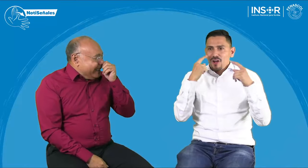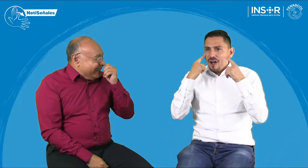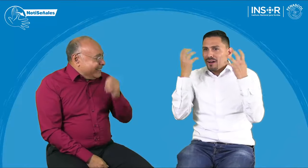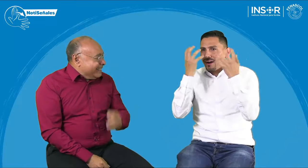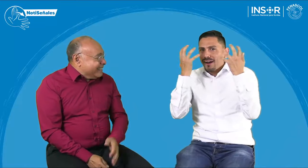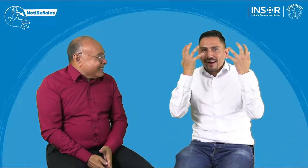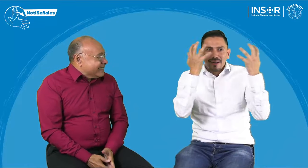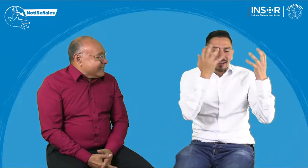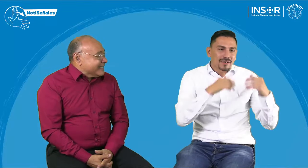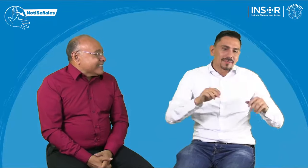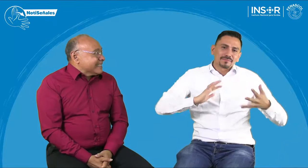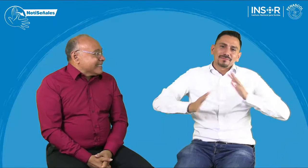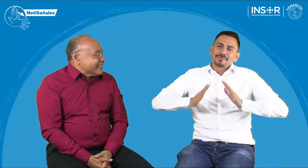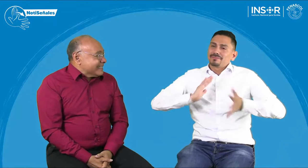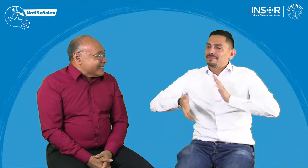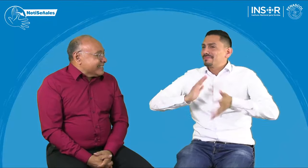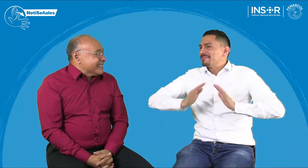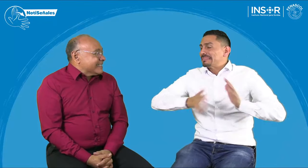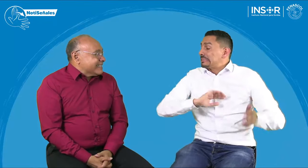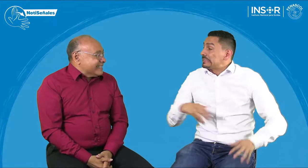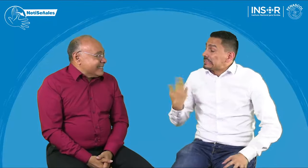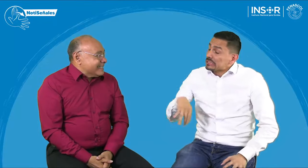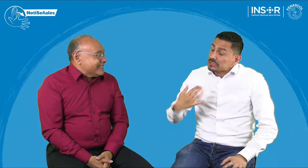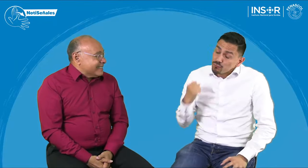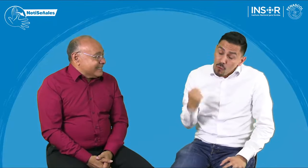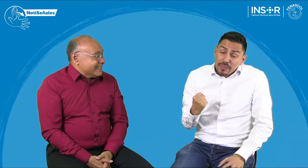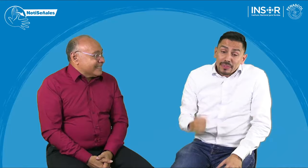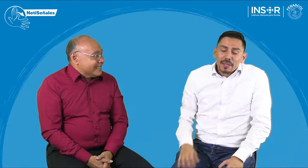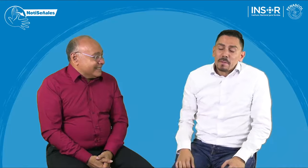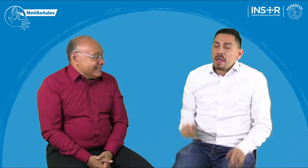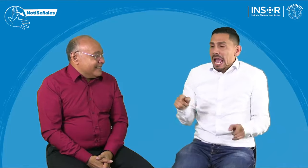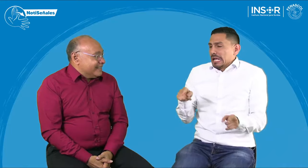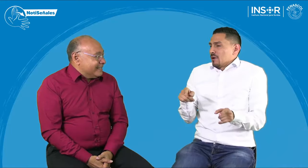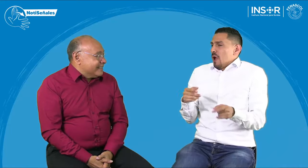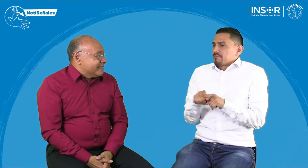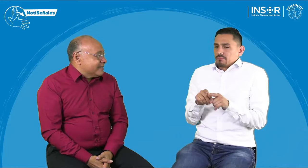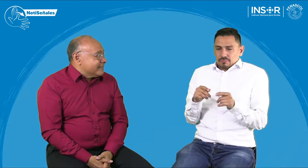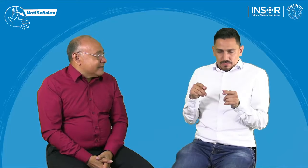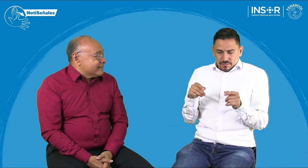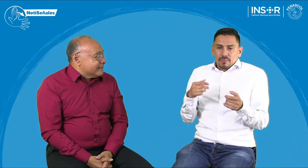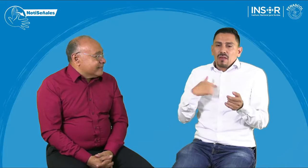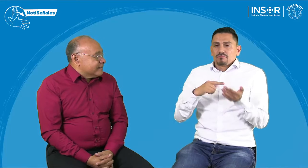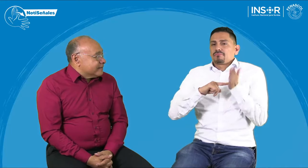obviamente tuvo dificultades a la hora de hablar pero bueno si yo hubiera hecho todos estaban